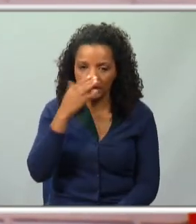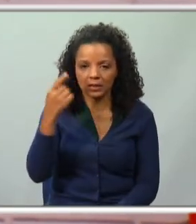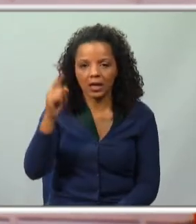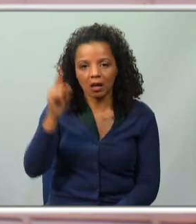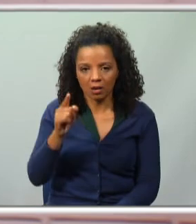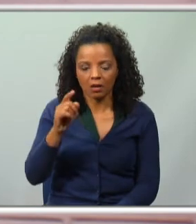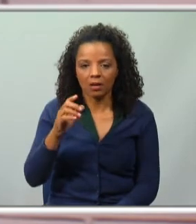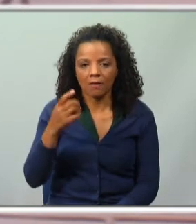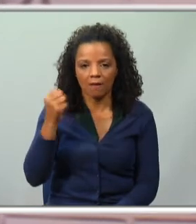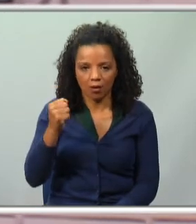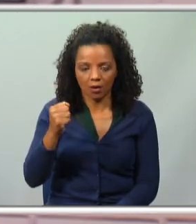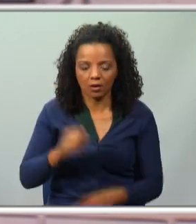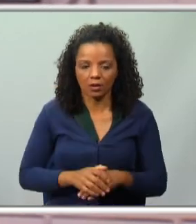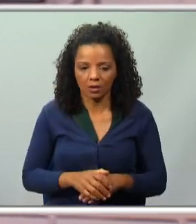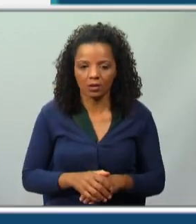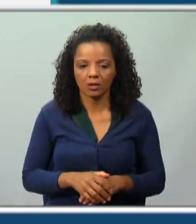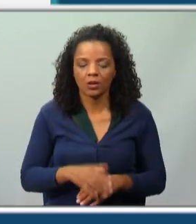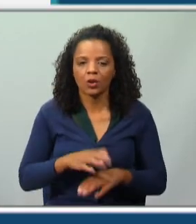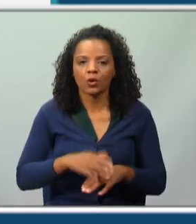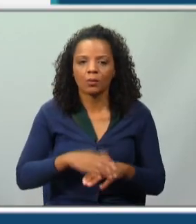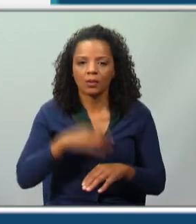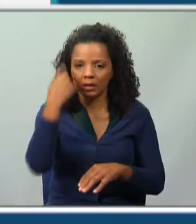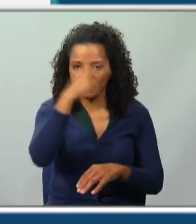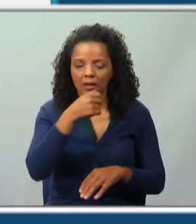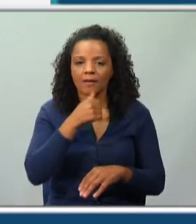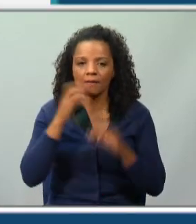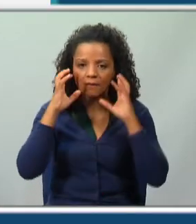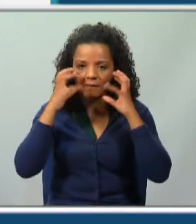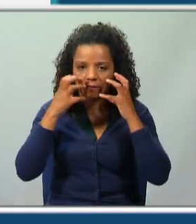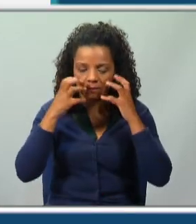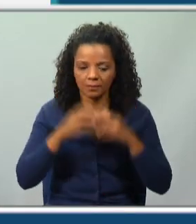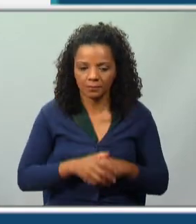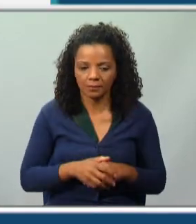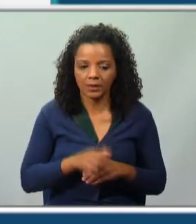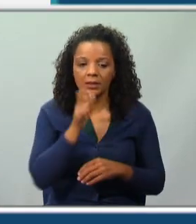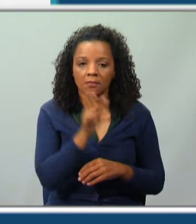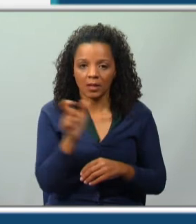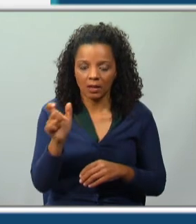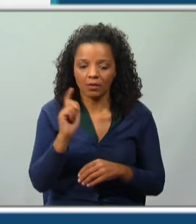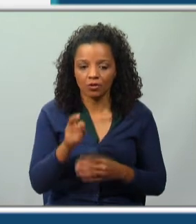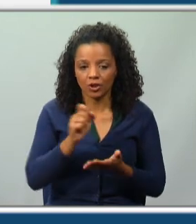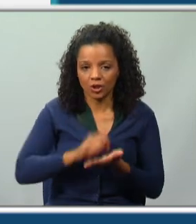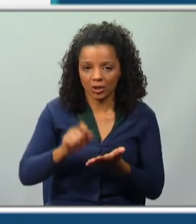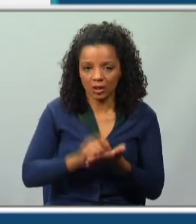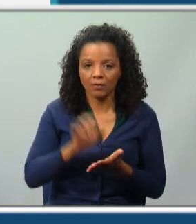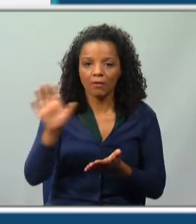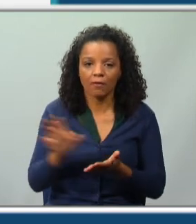estas palavras são palavras homógrafas tem a mesma grafia mas pronunciam-se de 這些詞是同形異義詞拼寫相同但發音相同